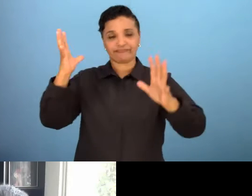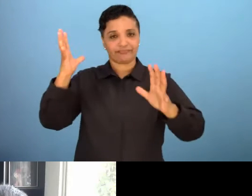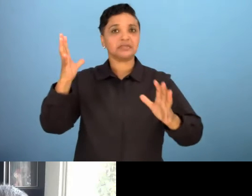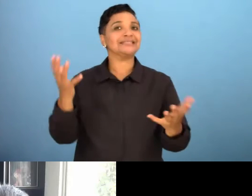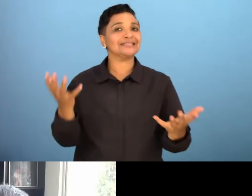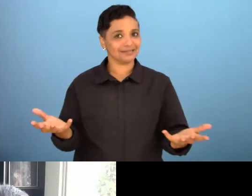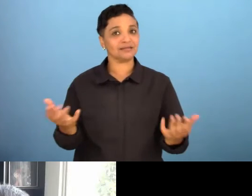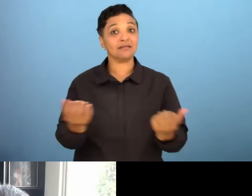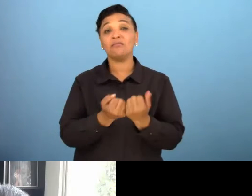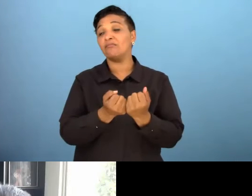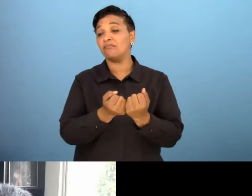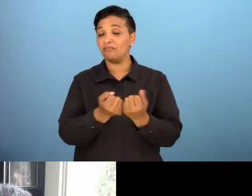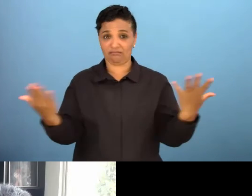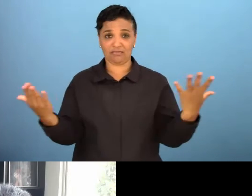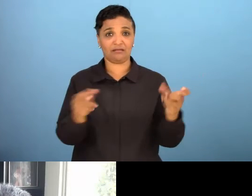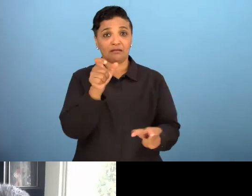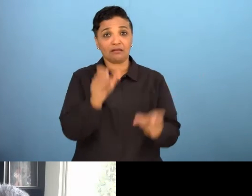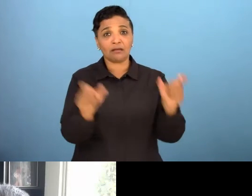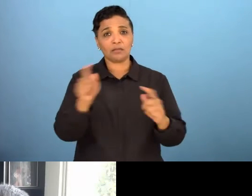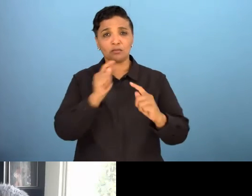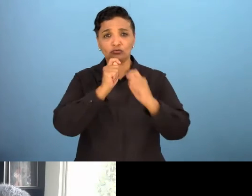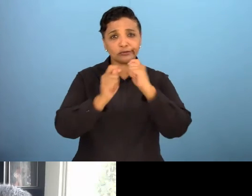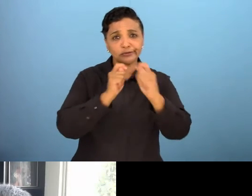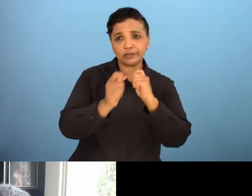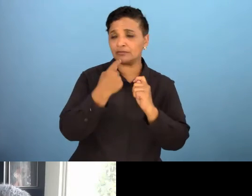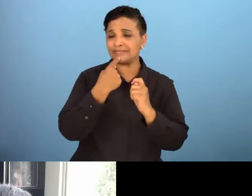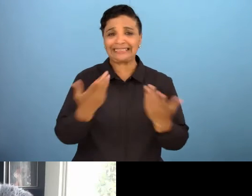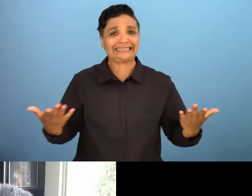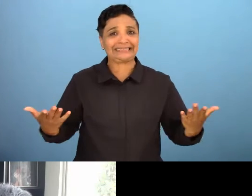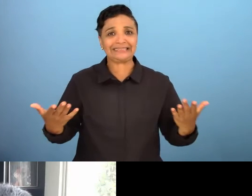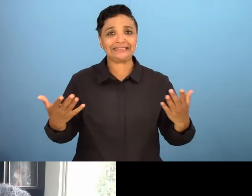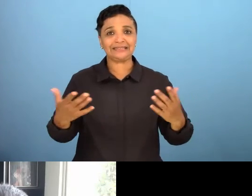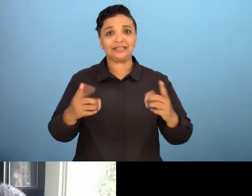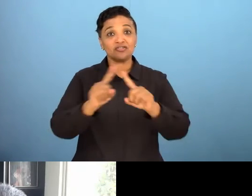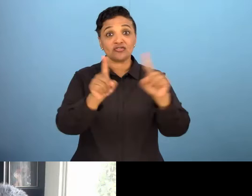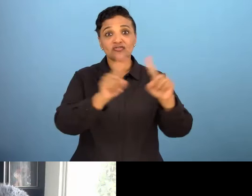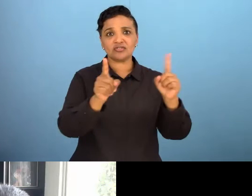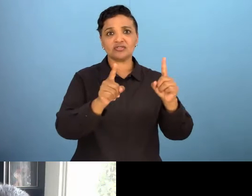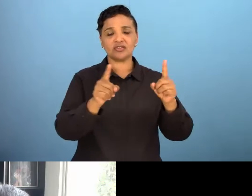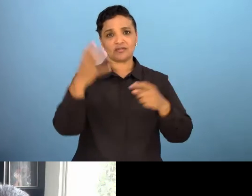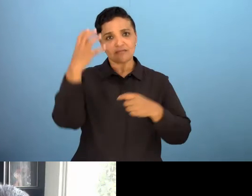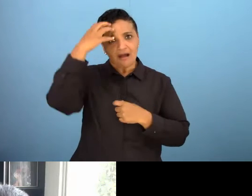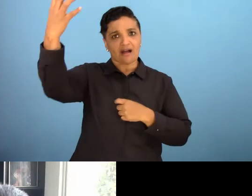Con mucha coordinación e impactando directamente en la vida de la persona con discapacidad. Muchos encuestados expresaron su frustración por la falta de respuesta del